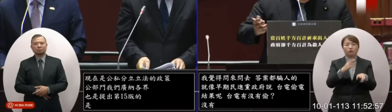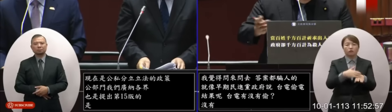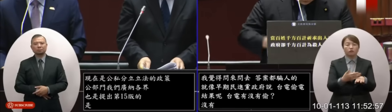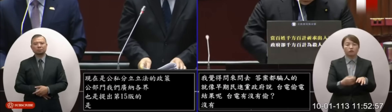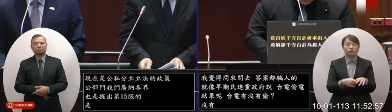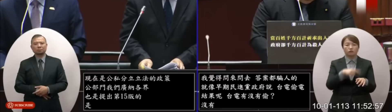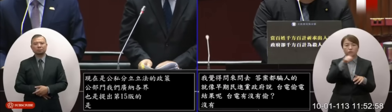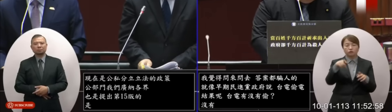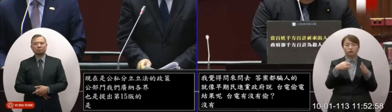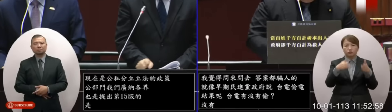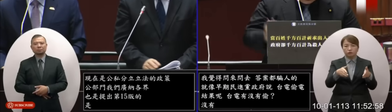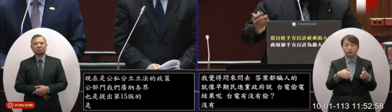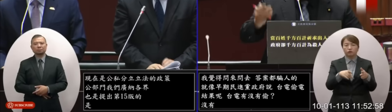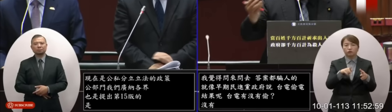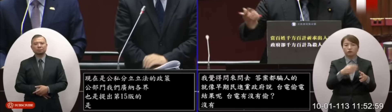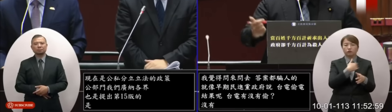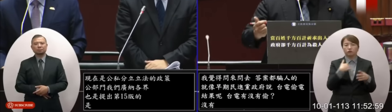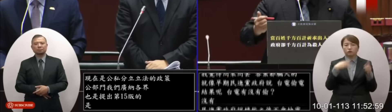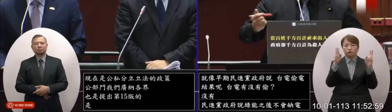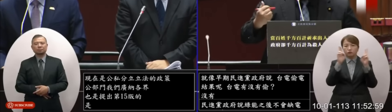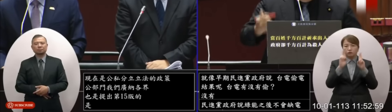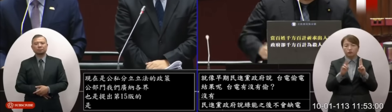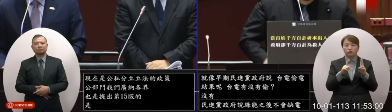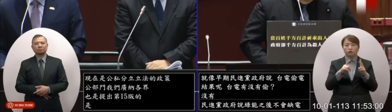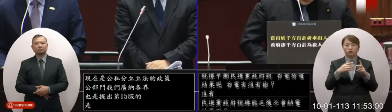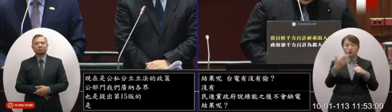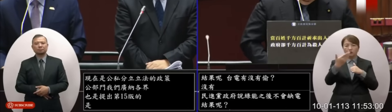你們對於能源方面的 給我們的保證了